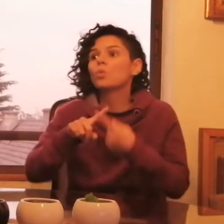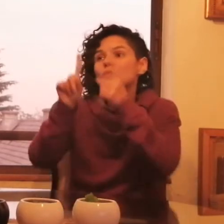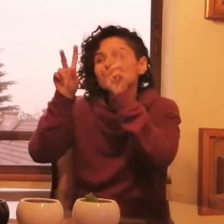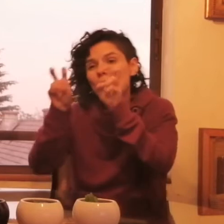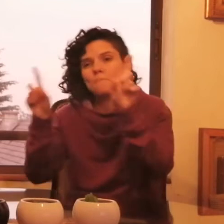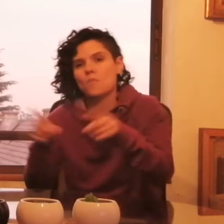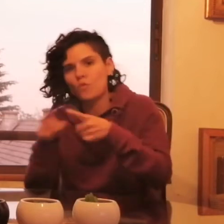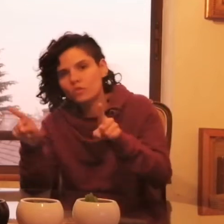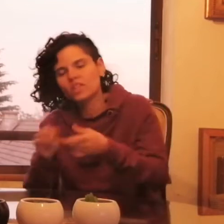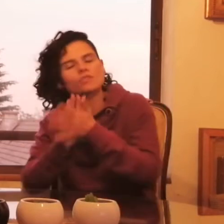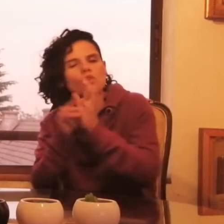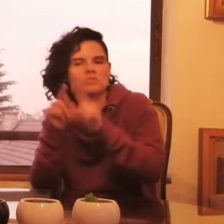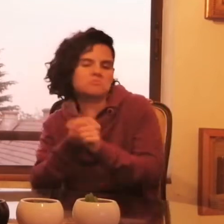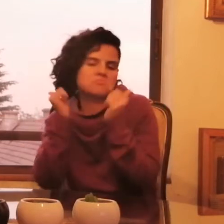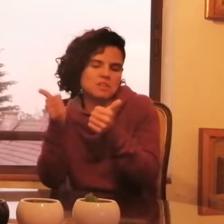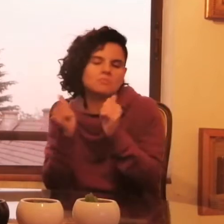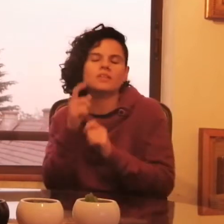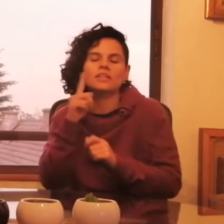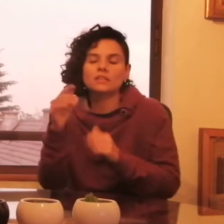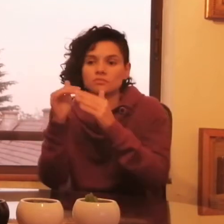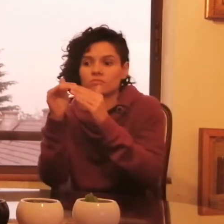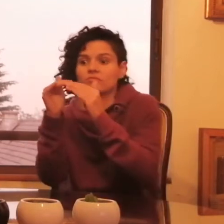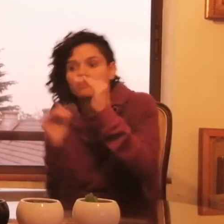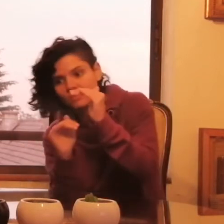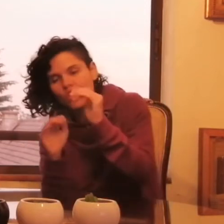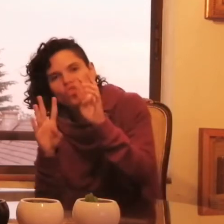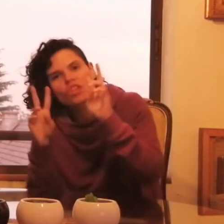toda esa parte que viene y después está toda la parte como tecnológica que